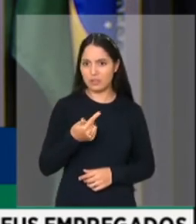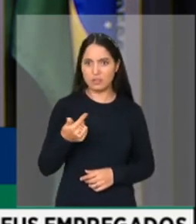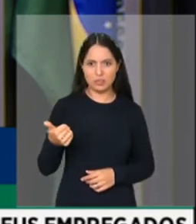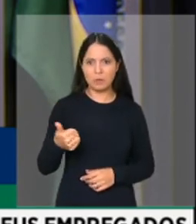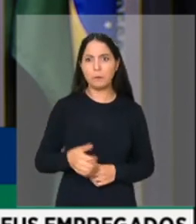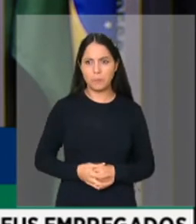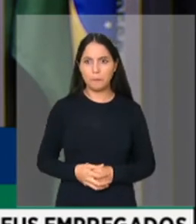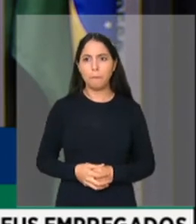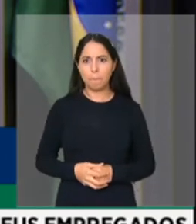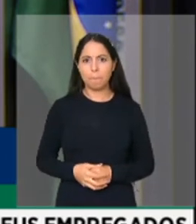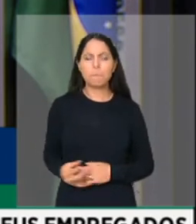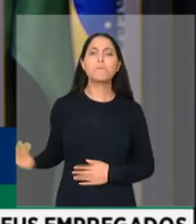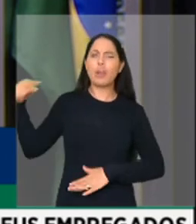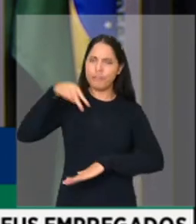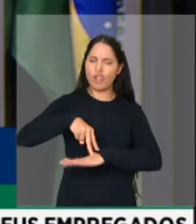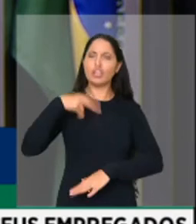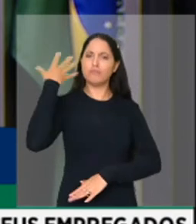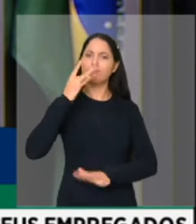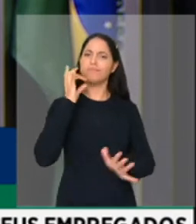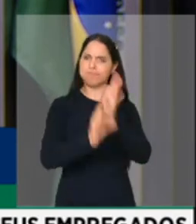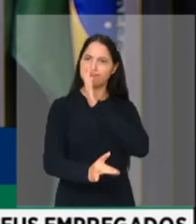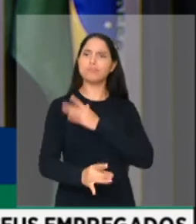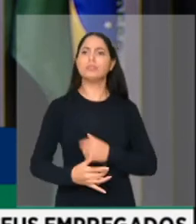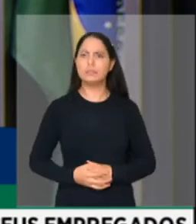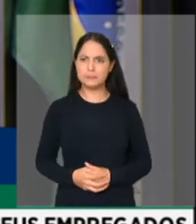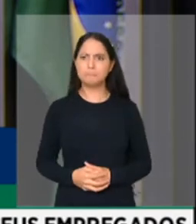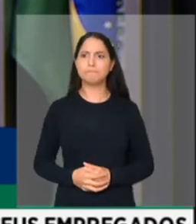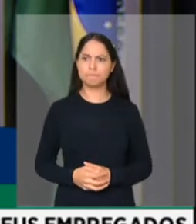MEUS 71 ANOS , QUASE 71 E NÃO TRAZER AQUI A MINHA INDIGNAÇÃO. EU JÁ TOMEI A